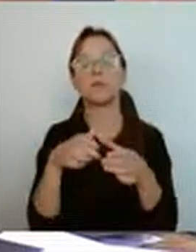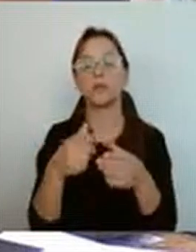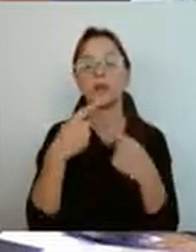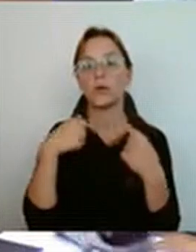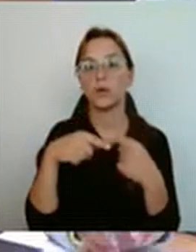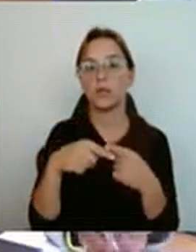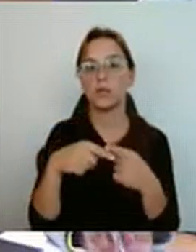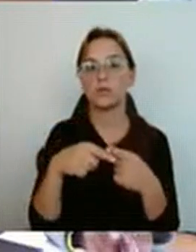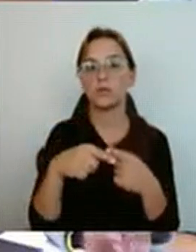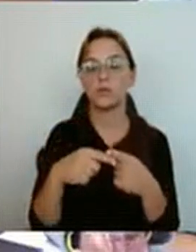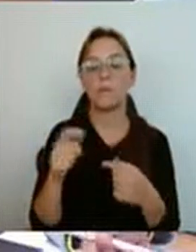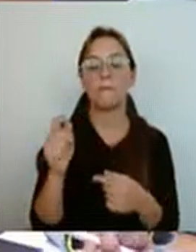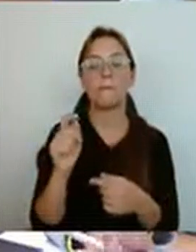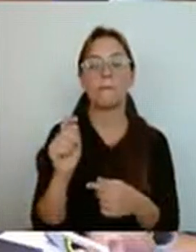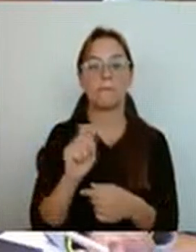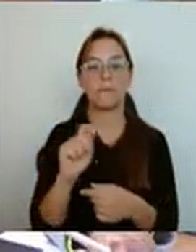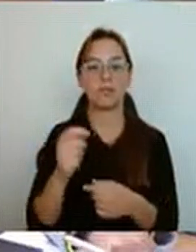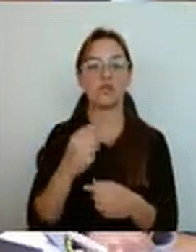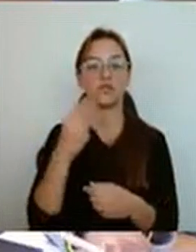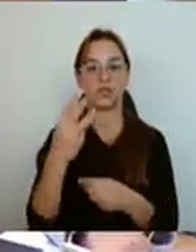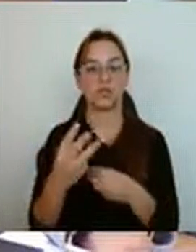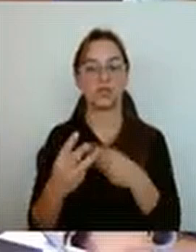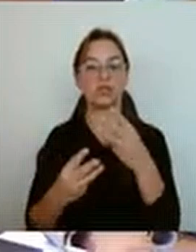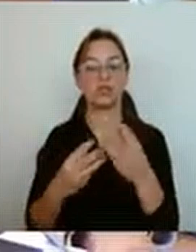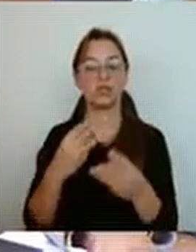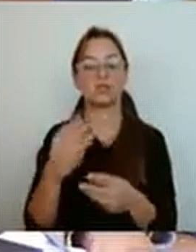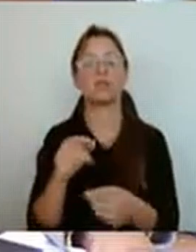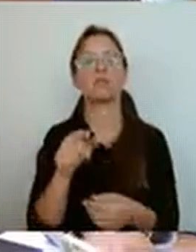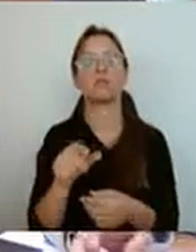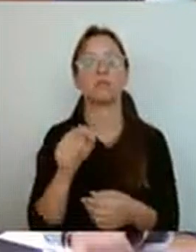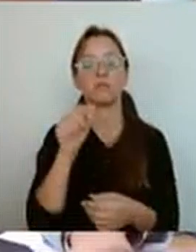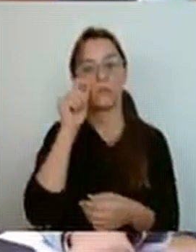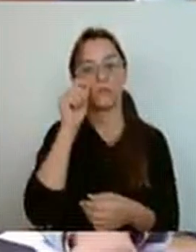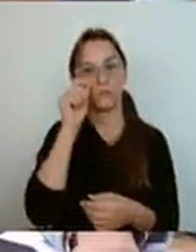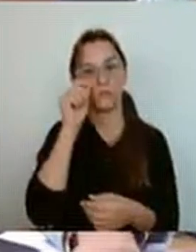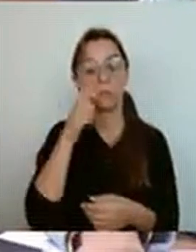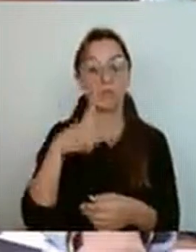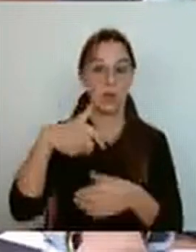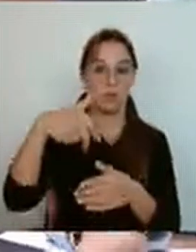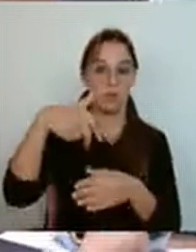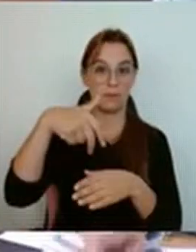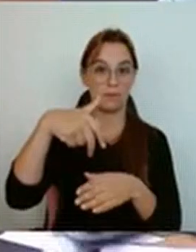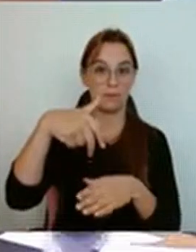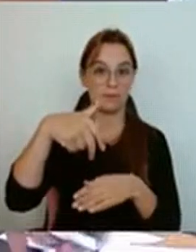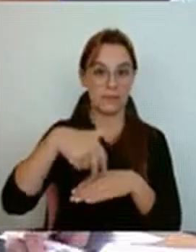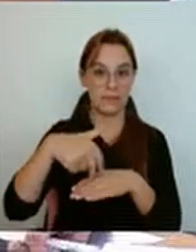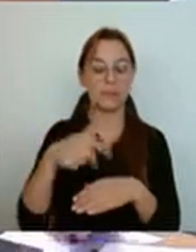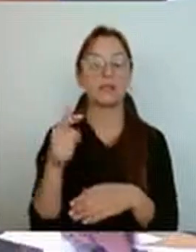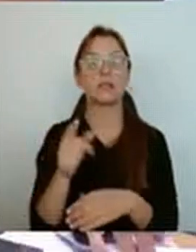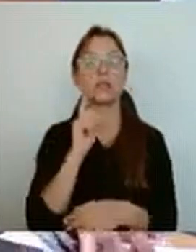presença da Senhora Vereadora ou com o pelouro ou com elementos da equipa que